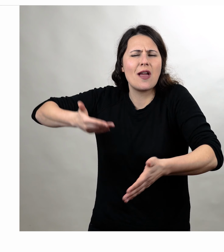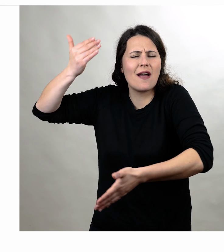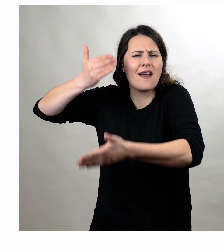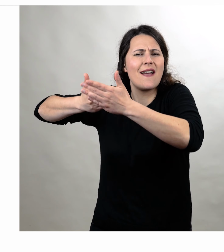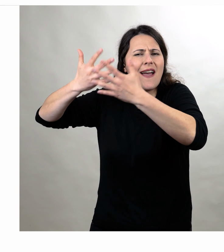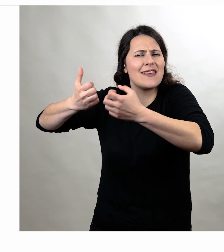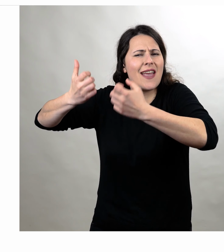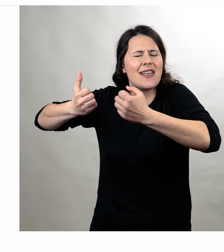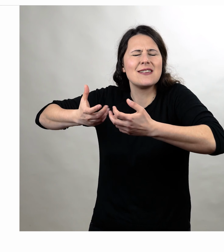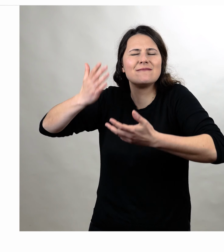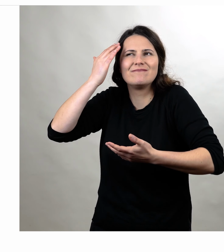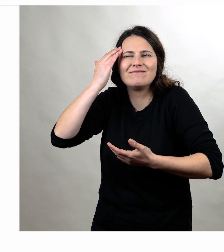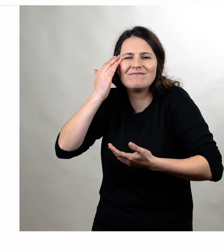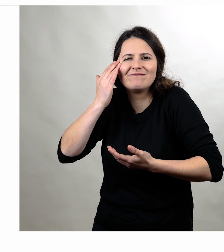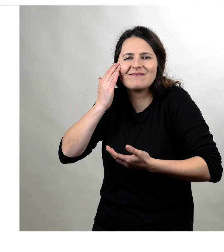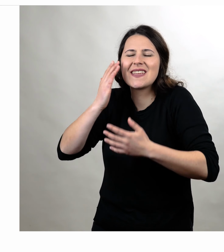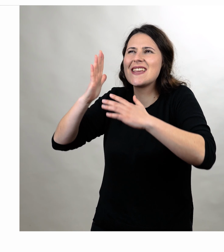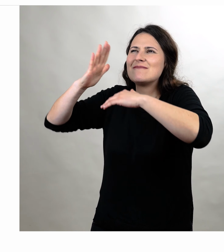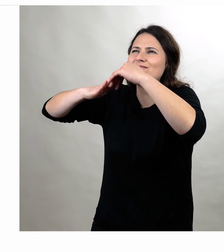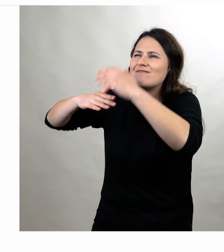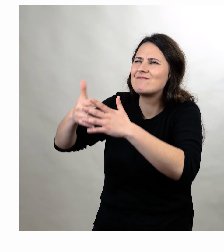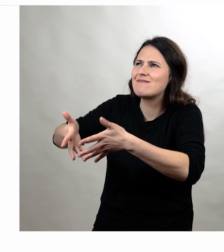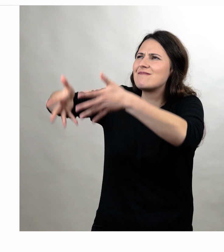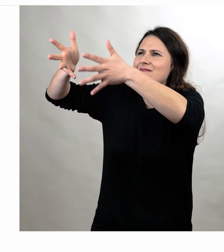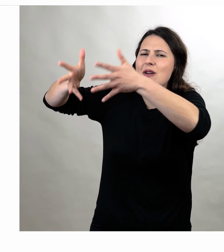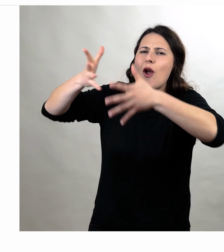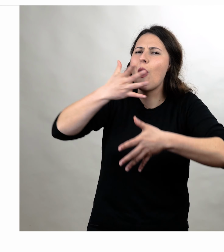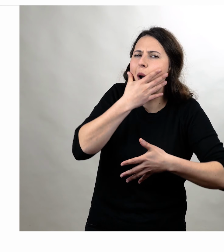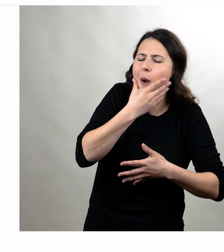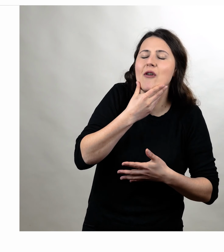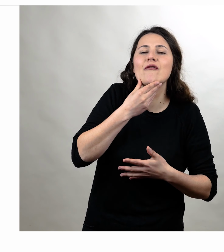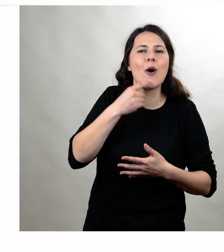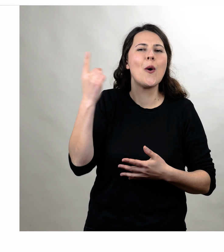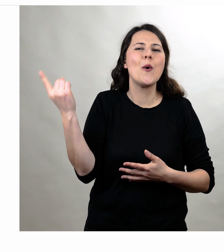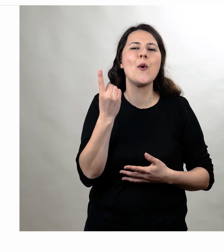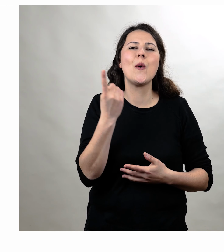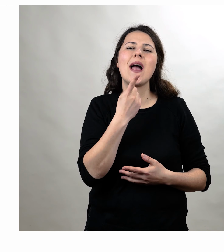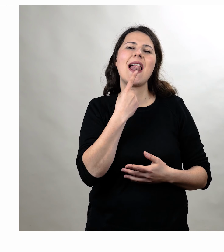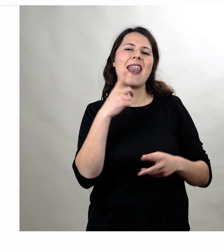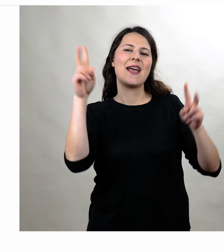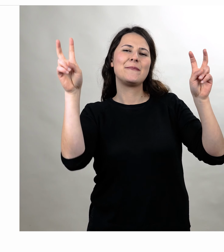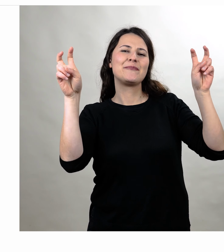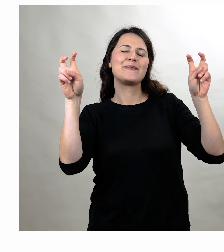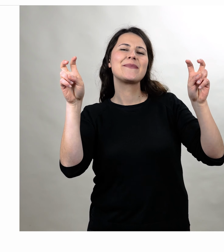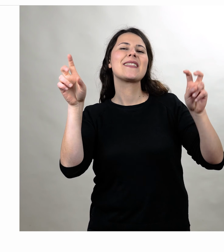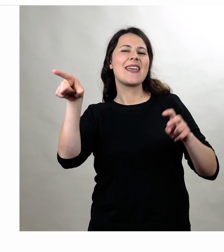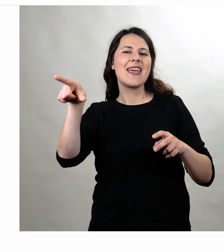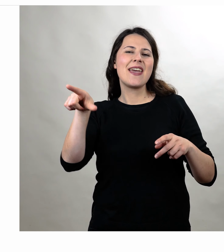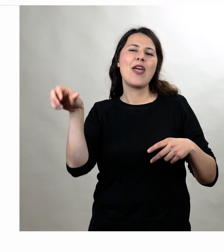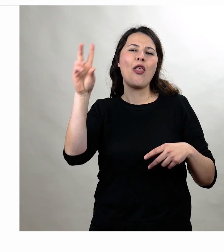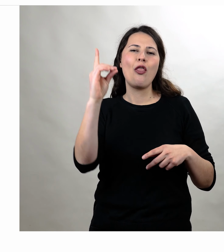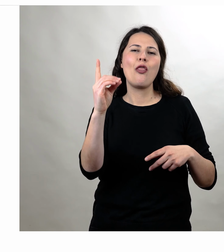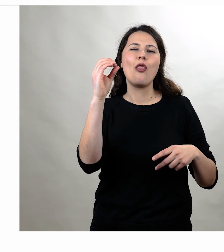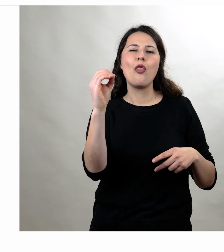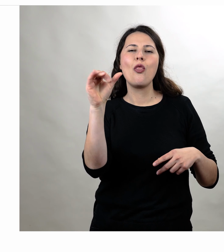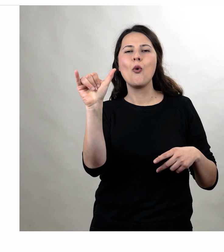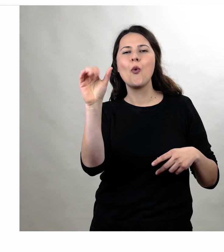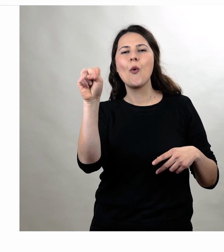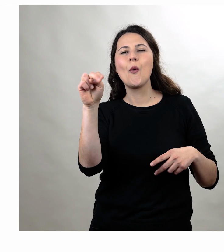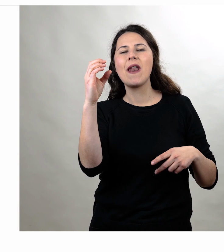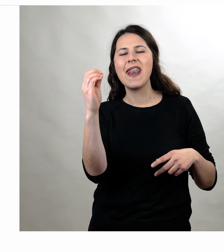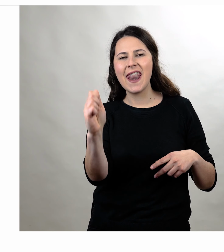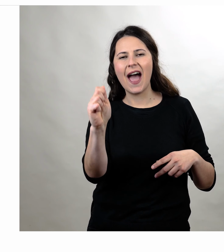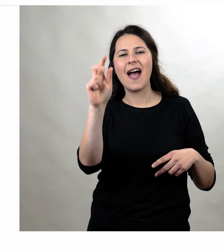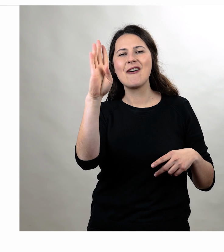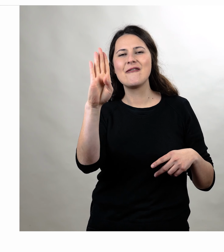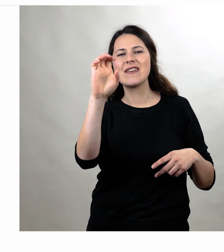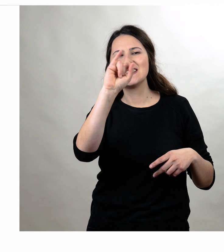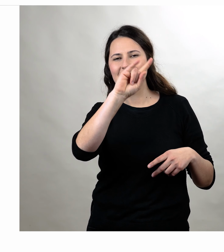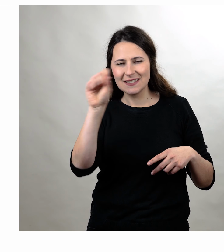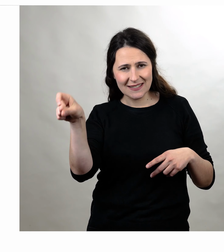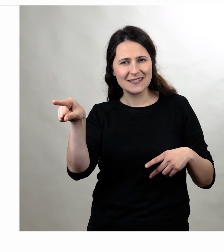Η Βουδαπέστη αποκαλείται συχνά το Μαργαριτάρι του Δούναβη ή το Παρίσι της Ανατολής.